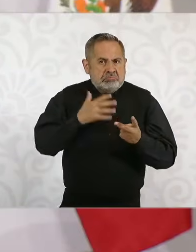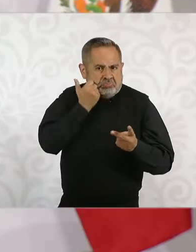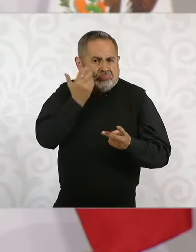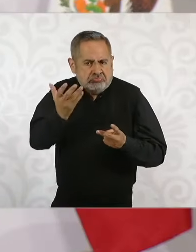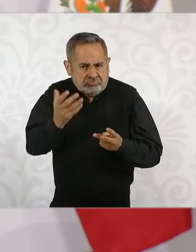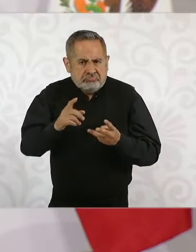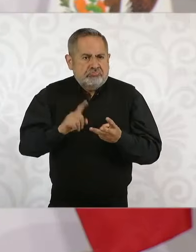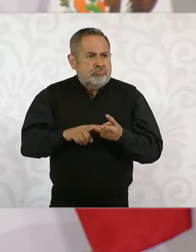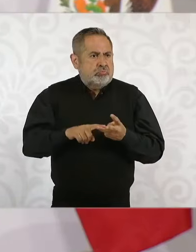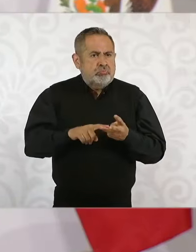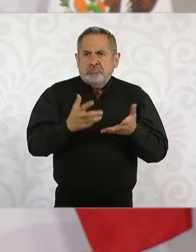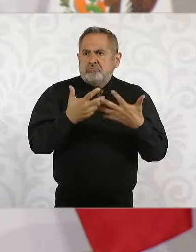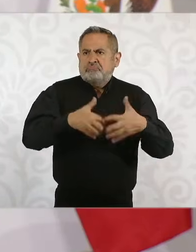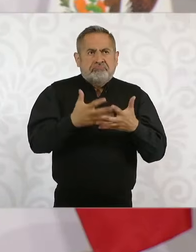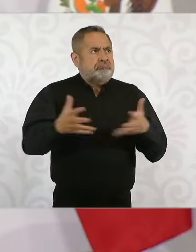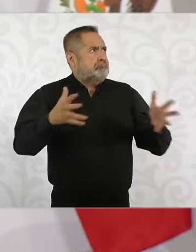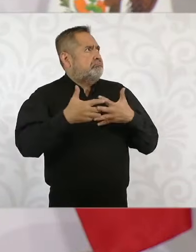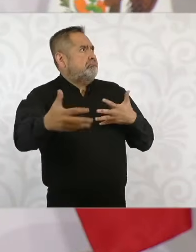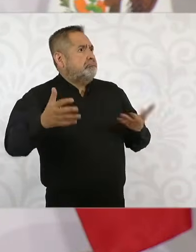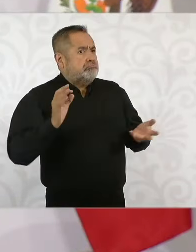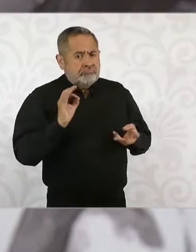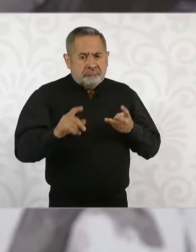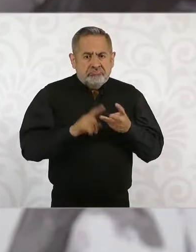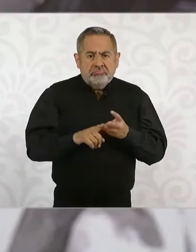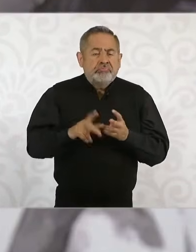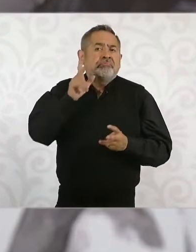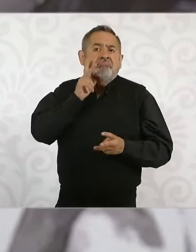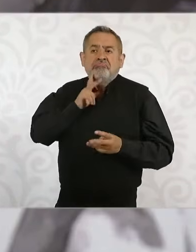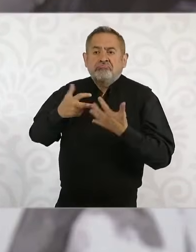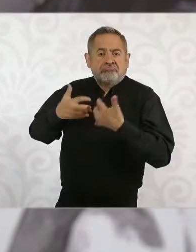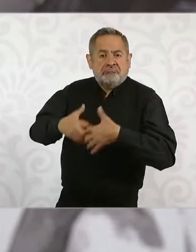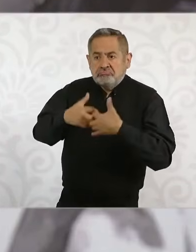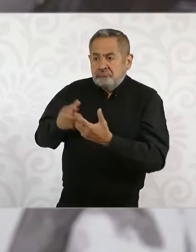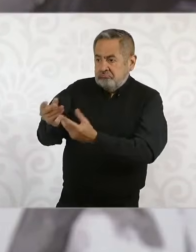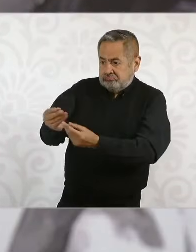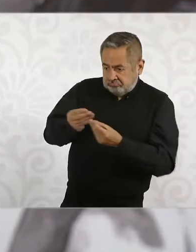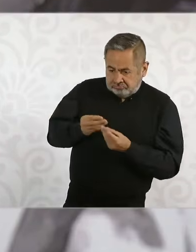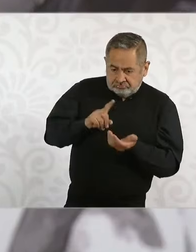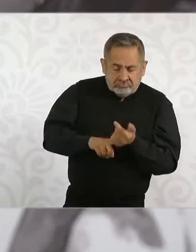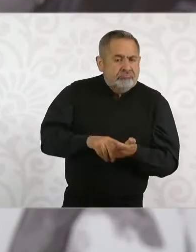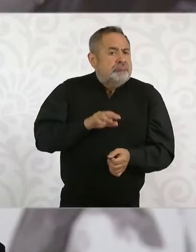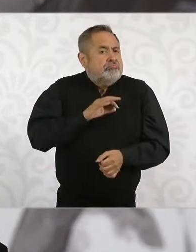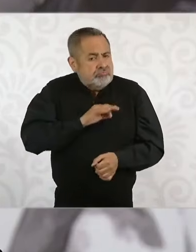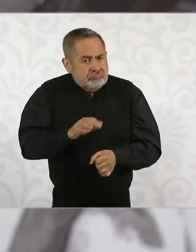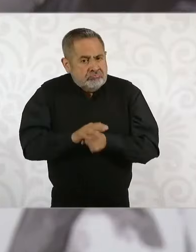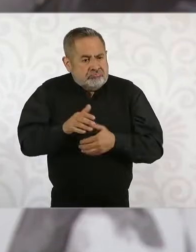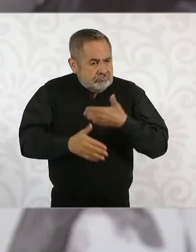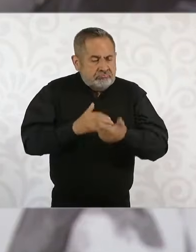instalaciones, tenemos la industria petrolera que nos da la posibilidad de desarrollar los